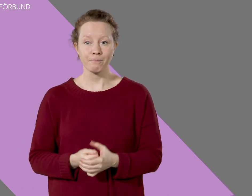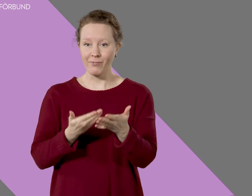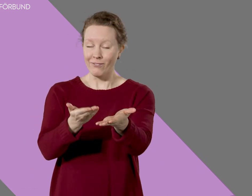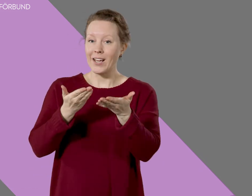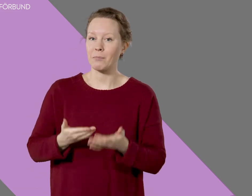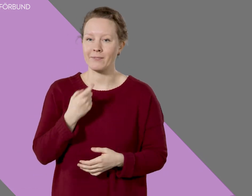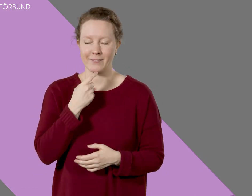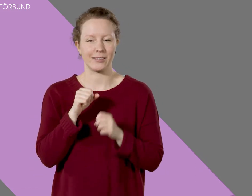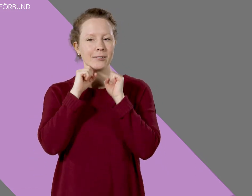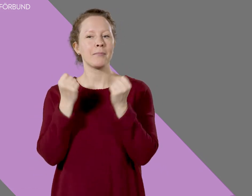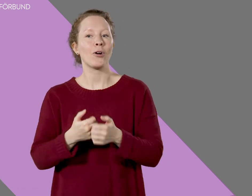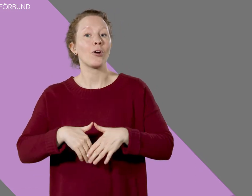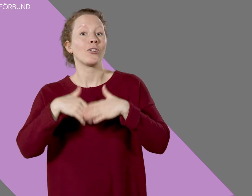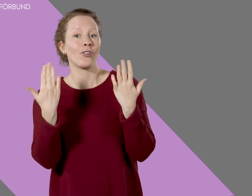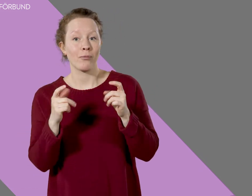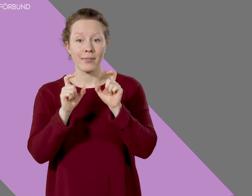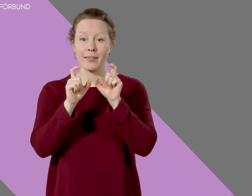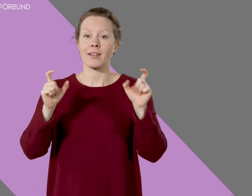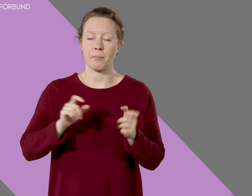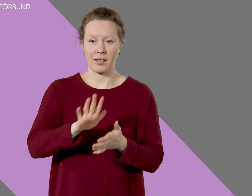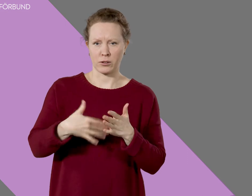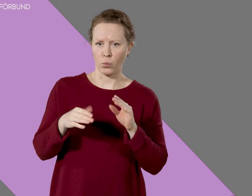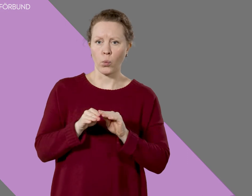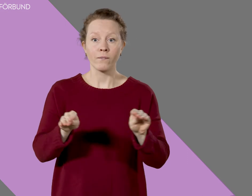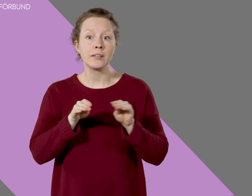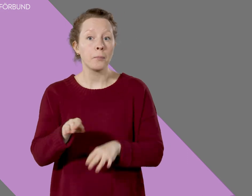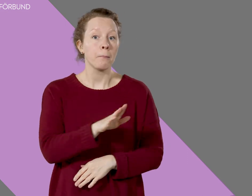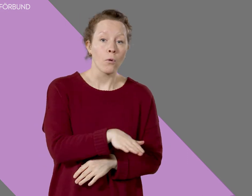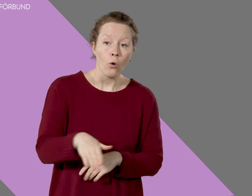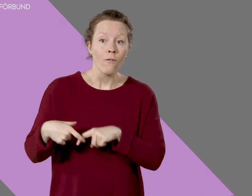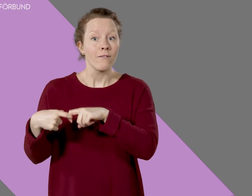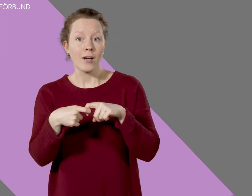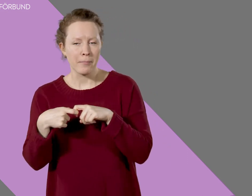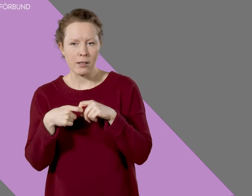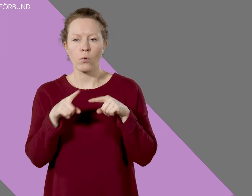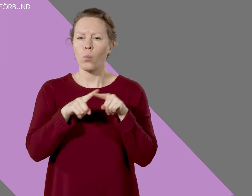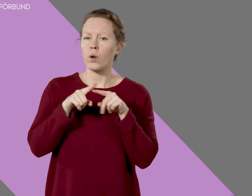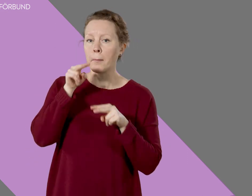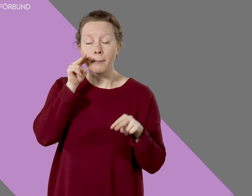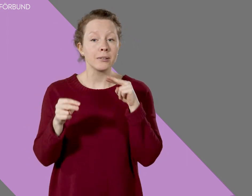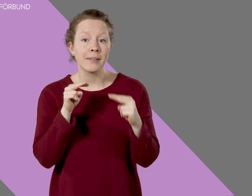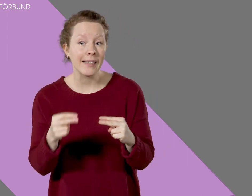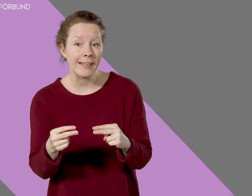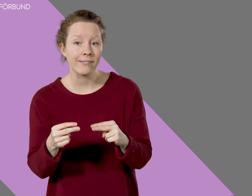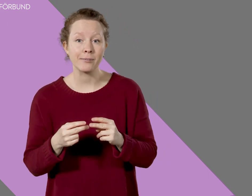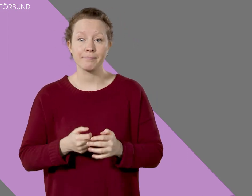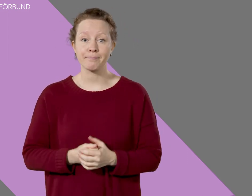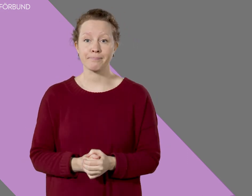Välkommen till den finska seminariedagen - Olika perspektiv på teckenspråks- undervisningför barn och familjer!